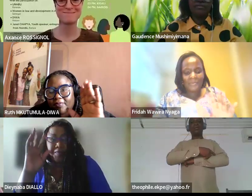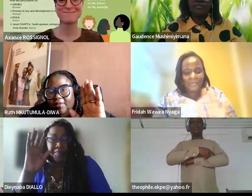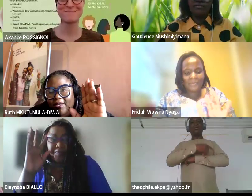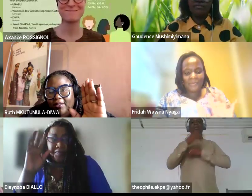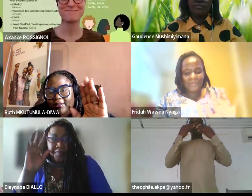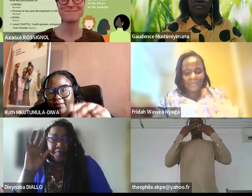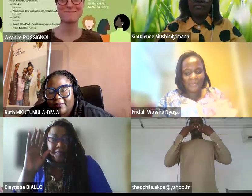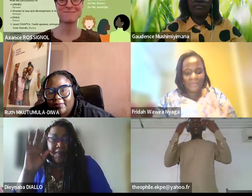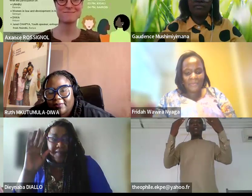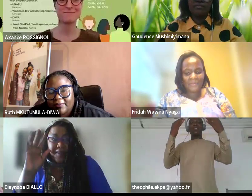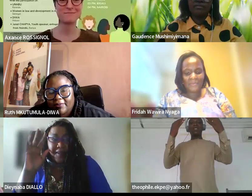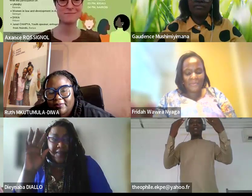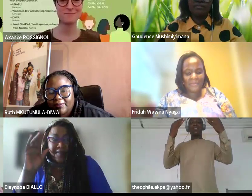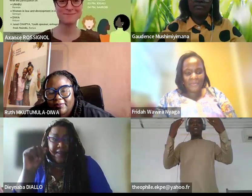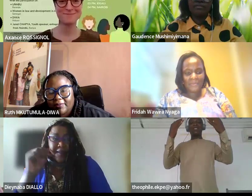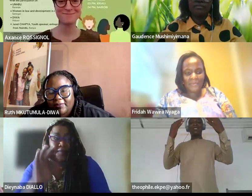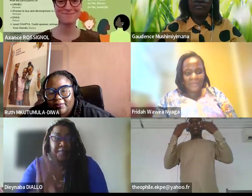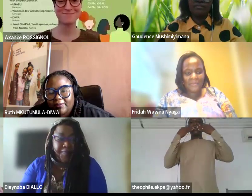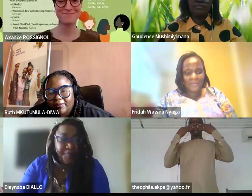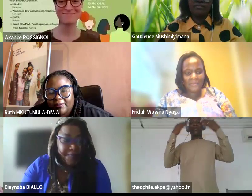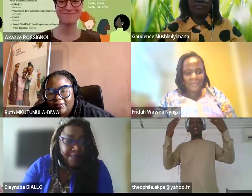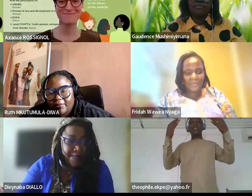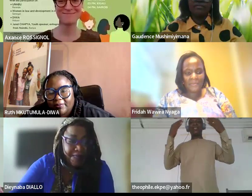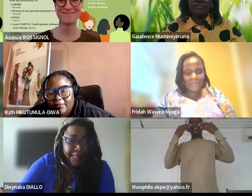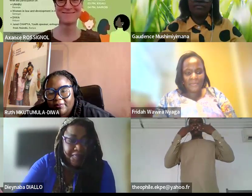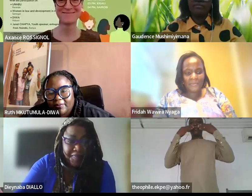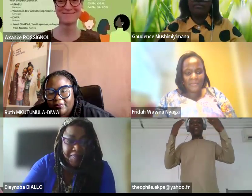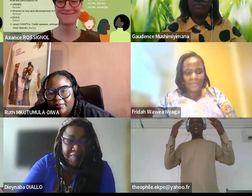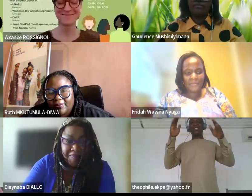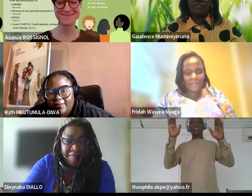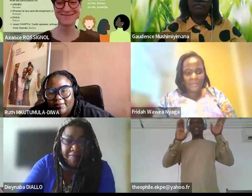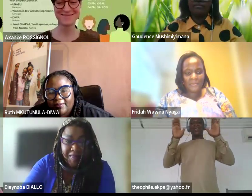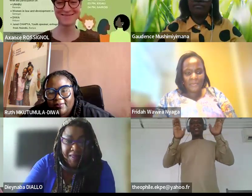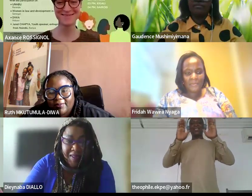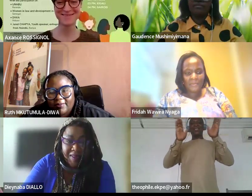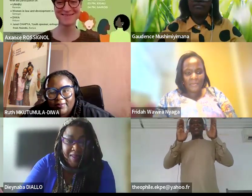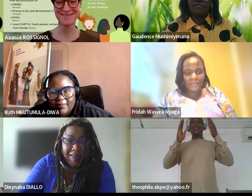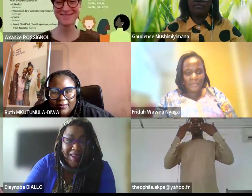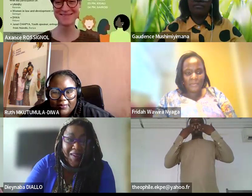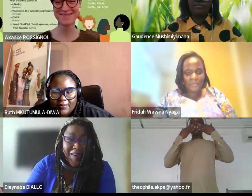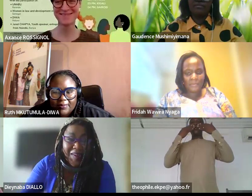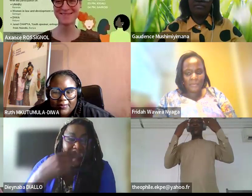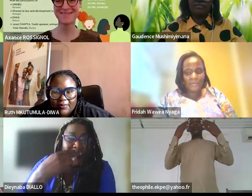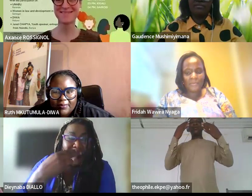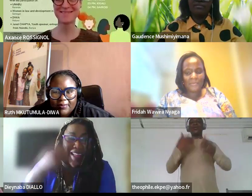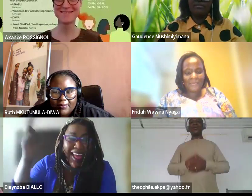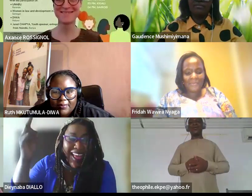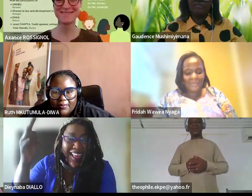merci merci à ma sœur bisous ma sœur des bisous à toutes